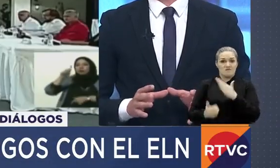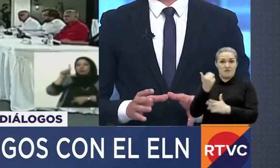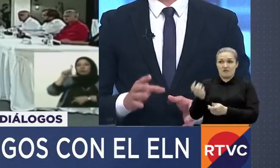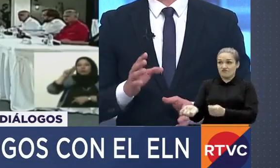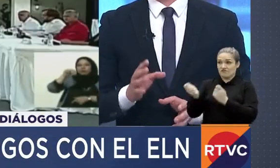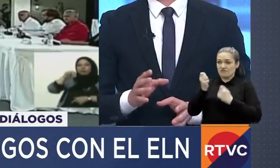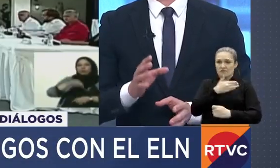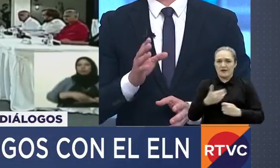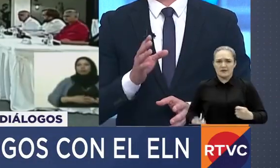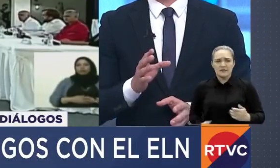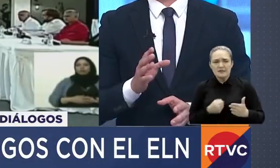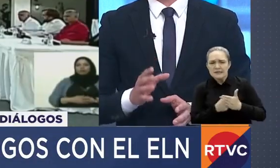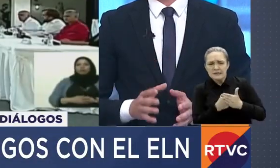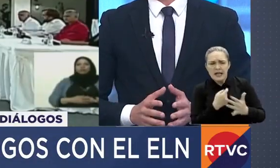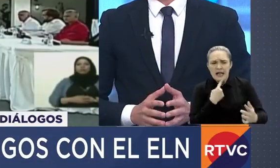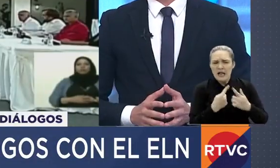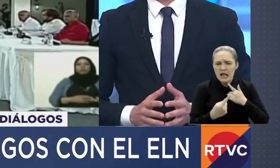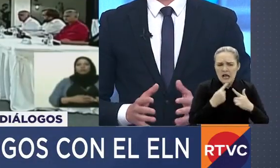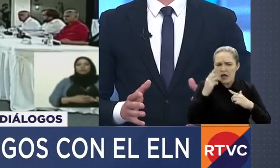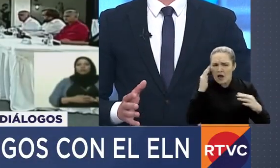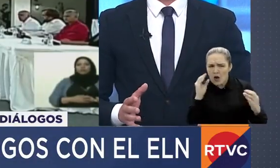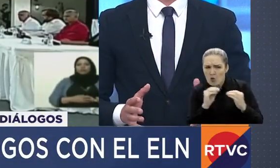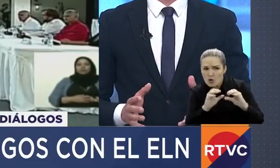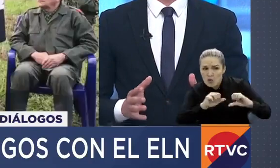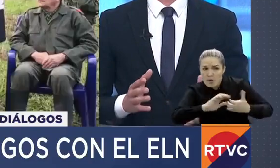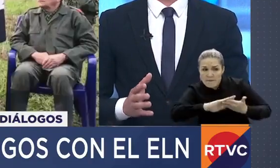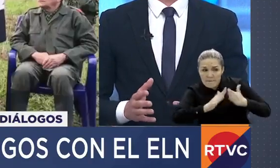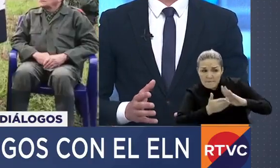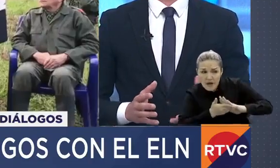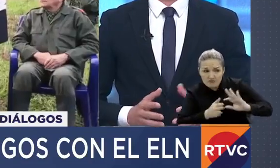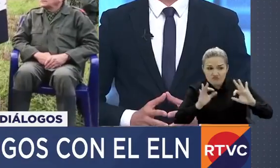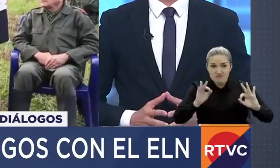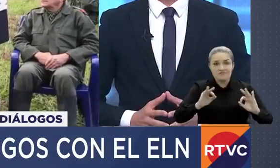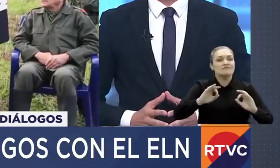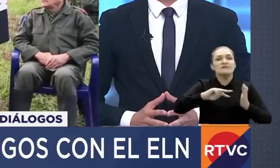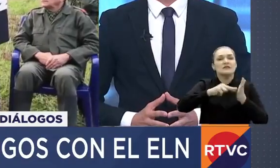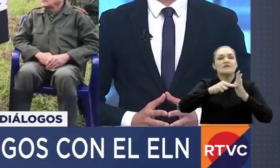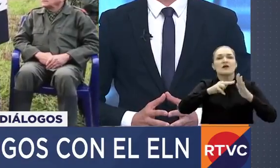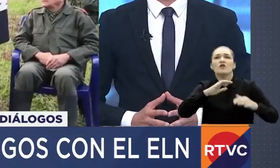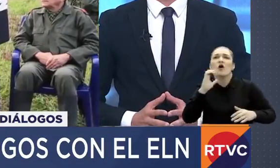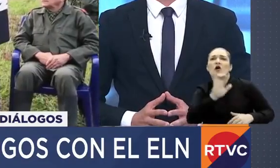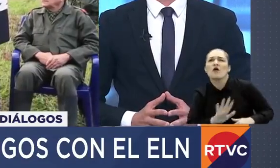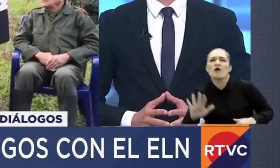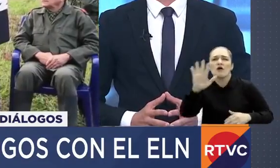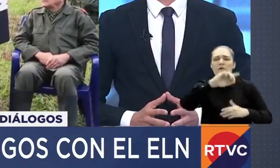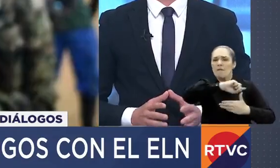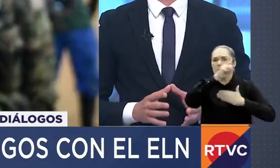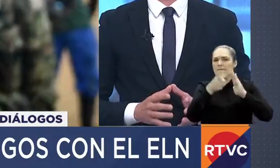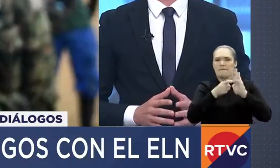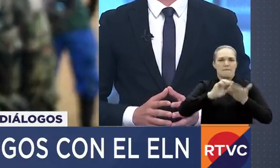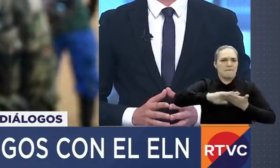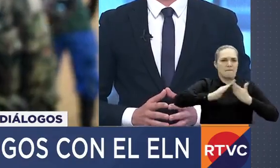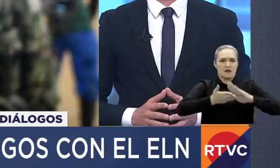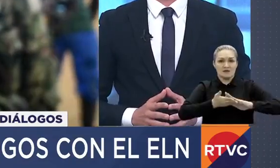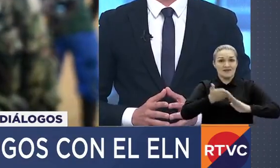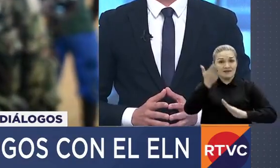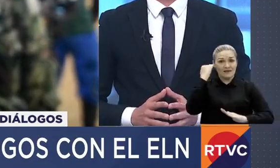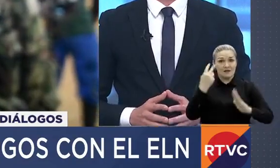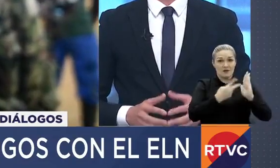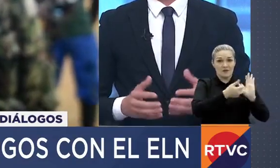ELN SE SIENTEN A NEGOCIAR LA PAZ